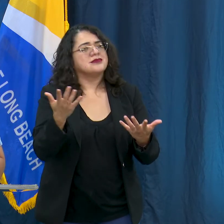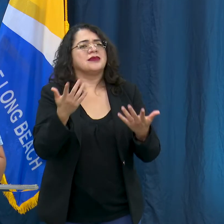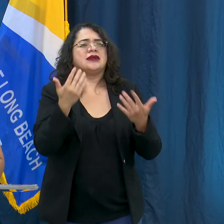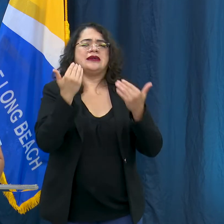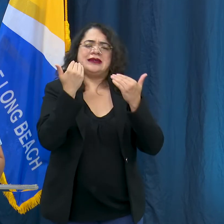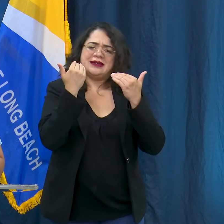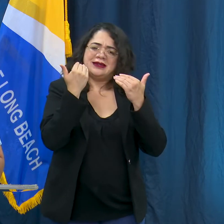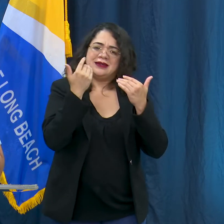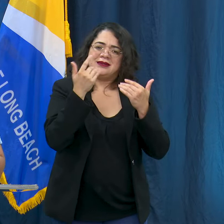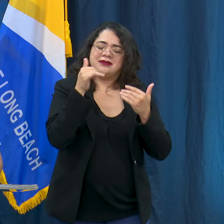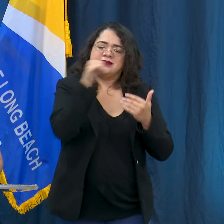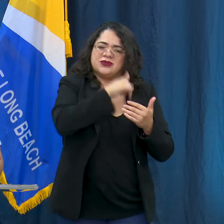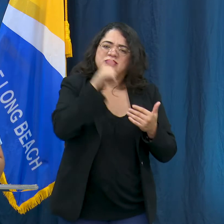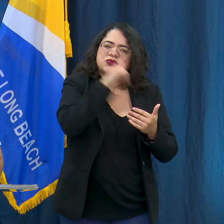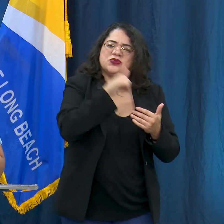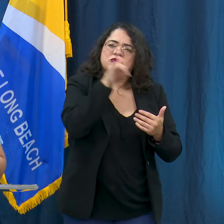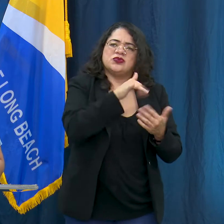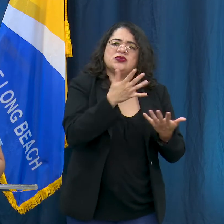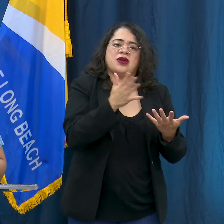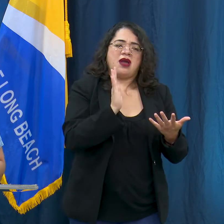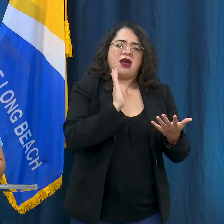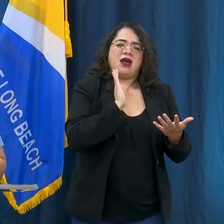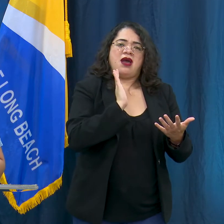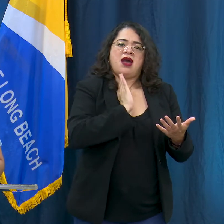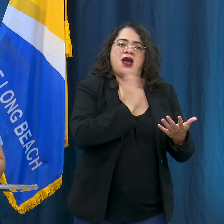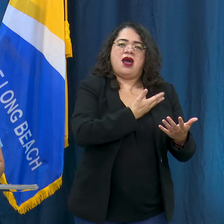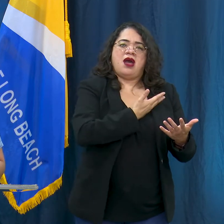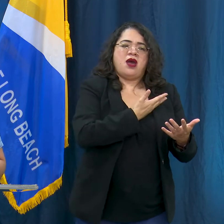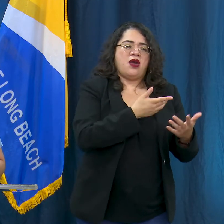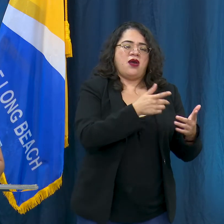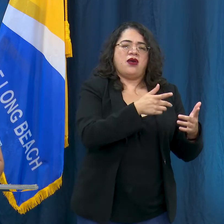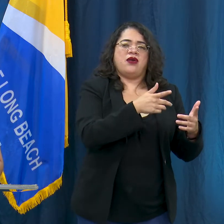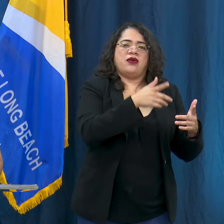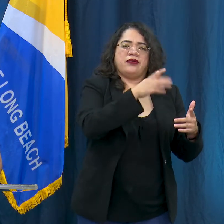ell exponent laws Tros a gente es de los bomberos las policías